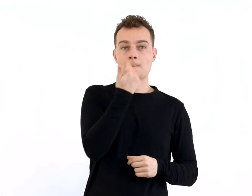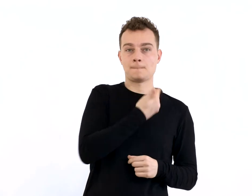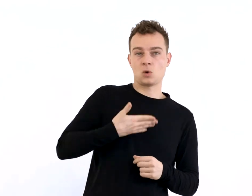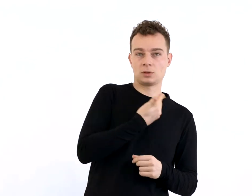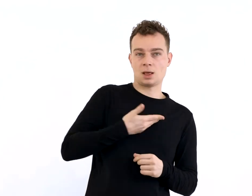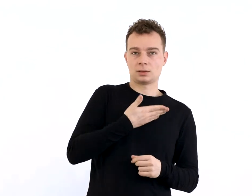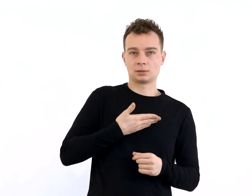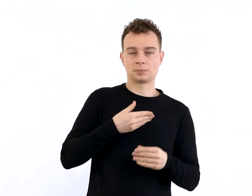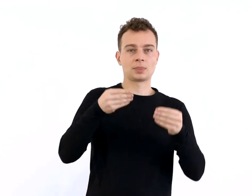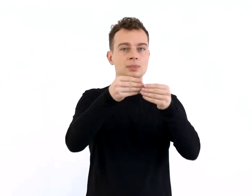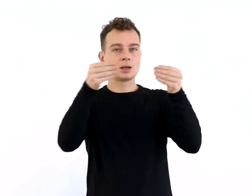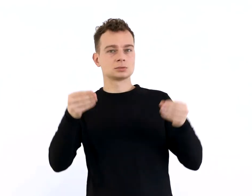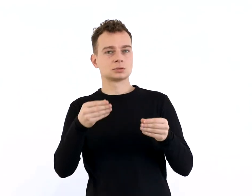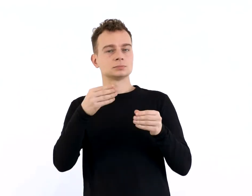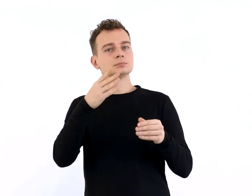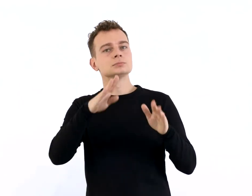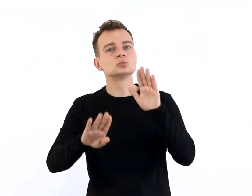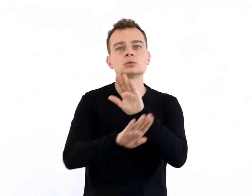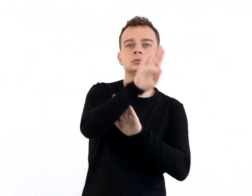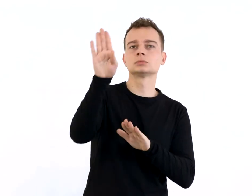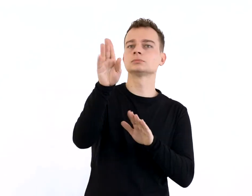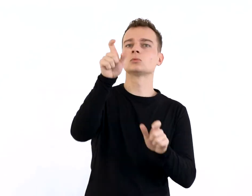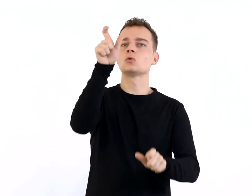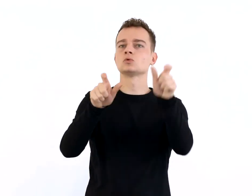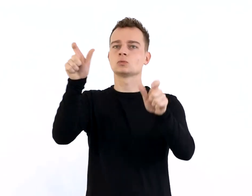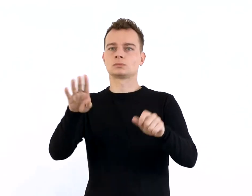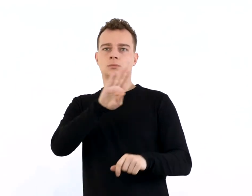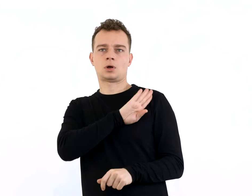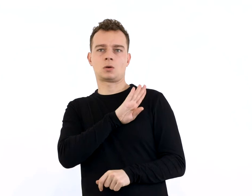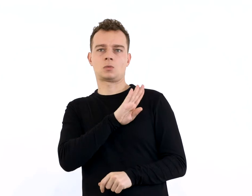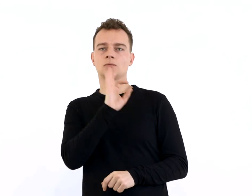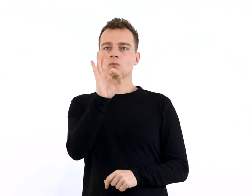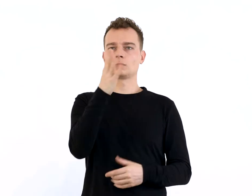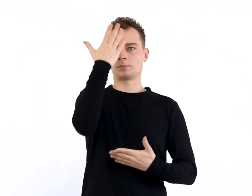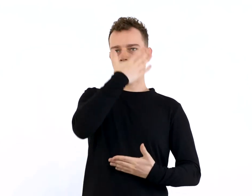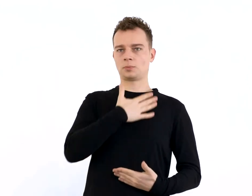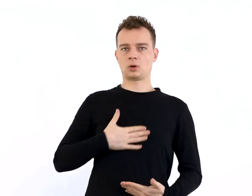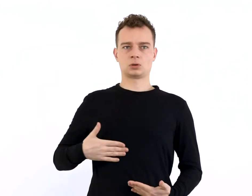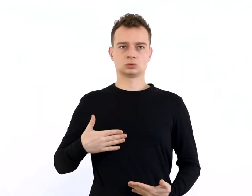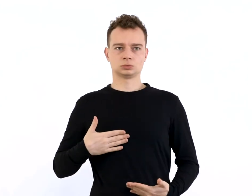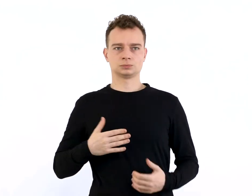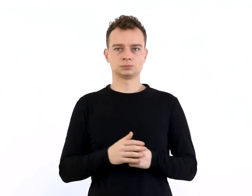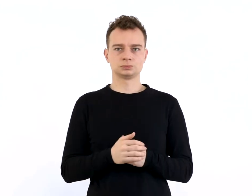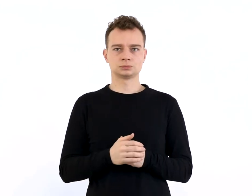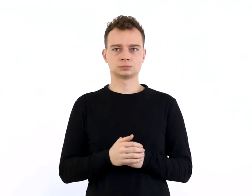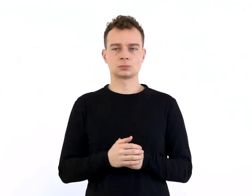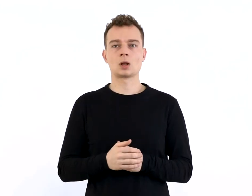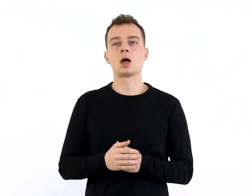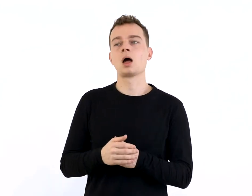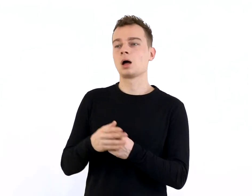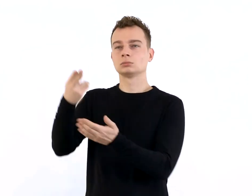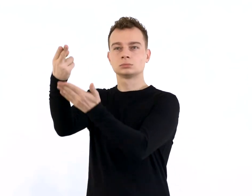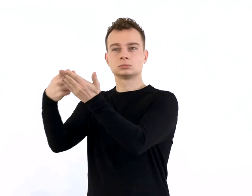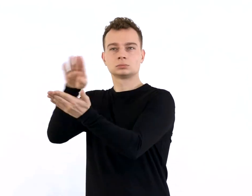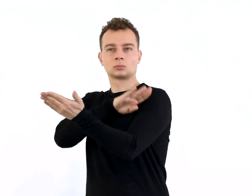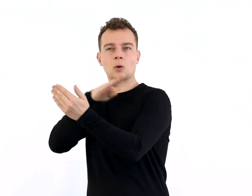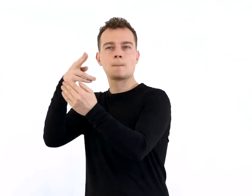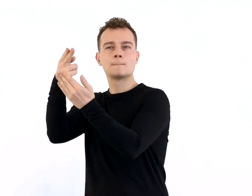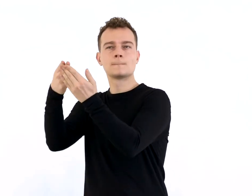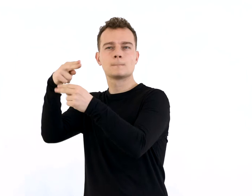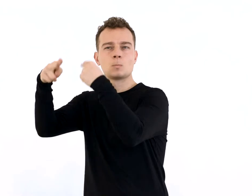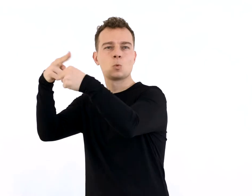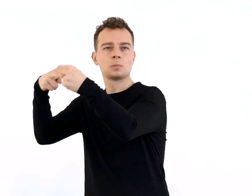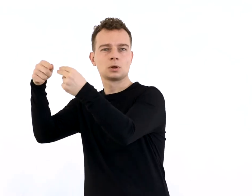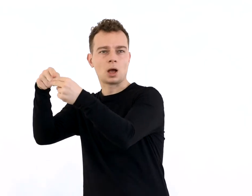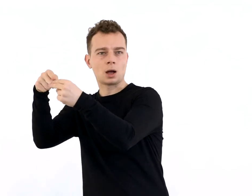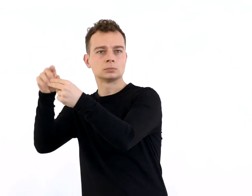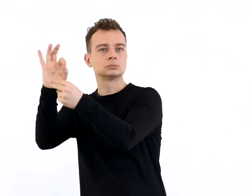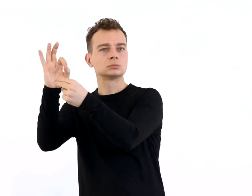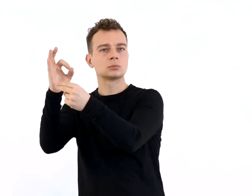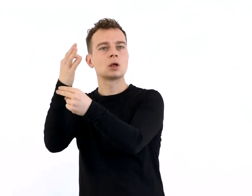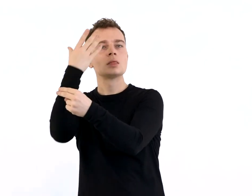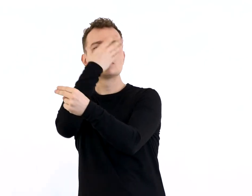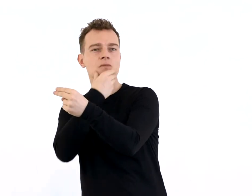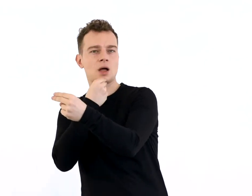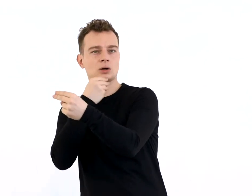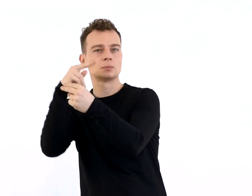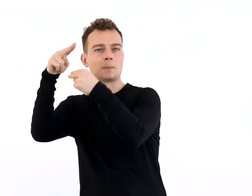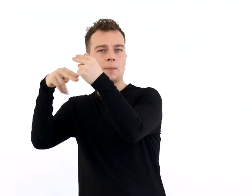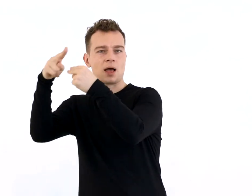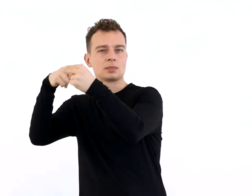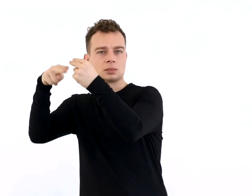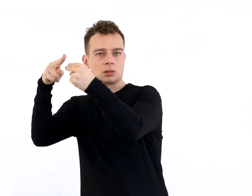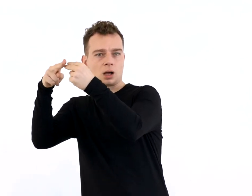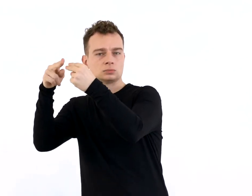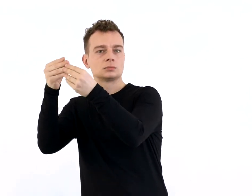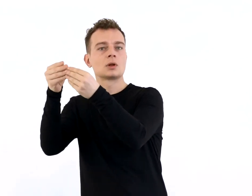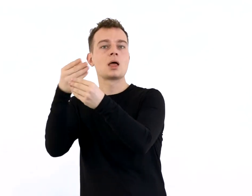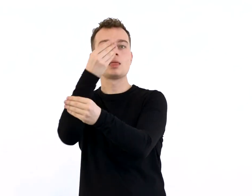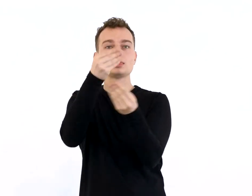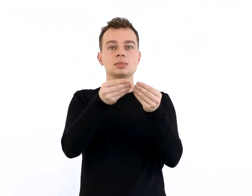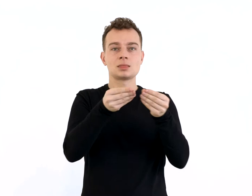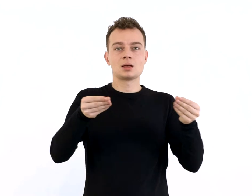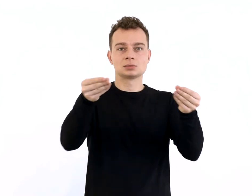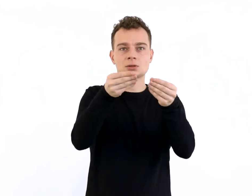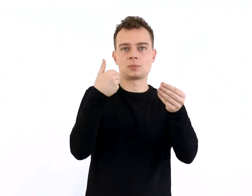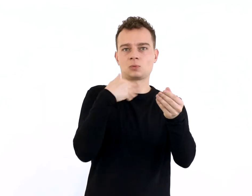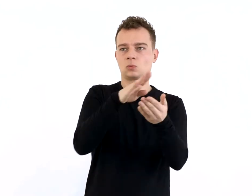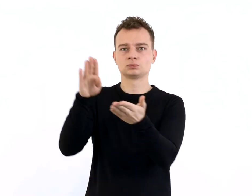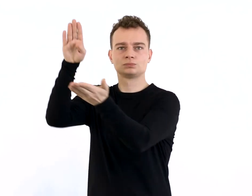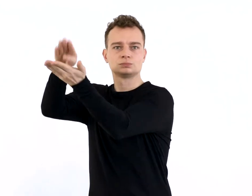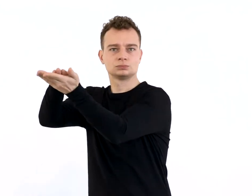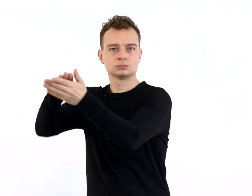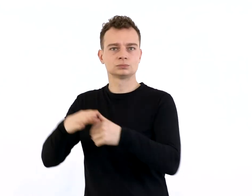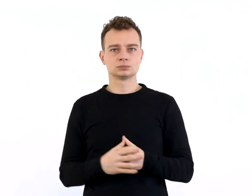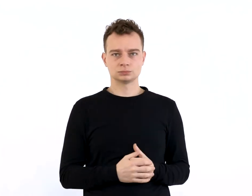Portrety przedstawiają popiersia zmarłych i były przymocowywane do bandaży mumii w miejscu twarzy.